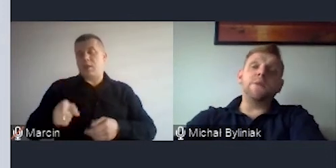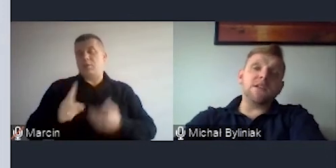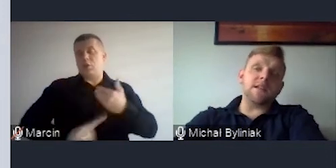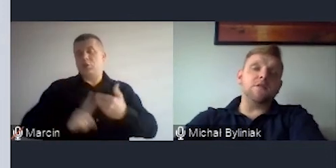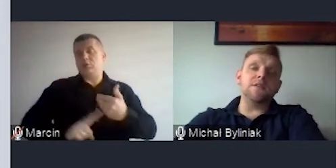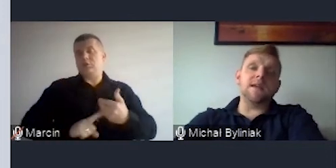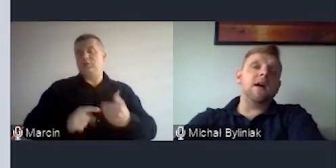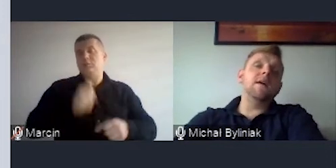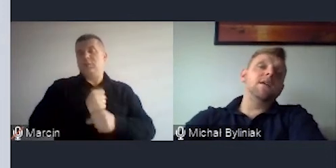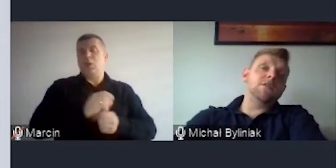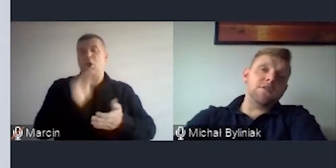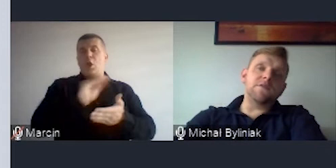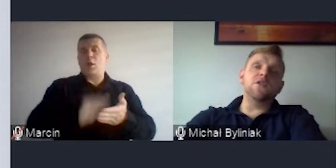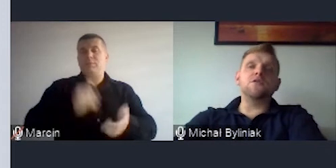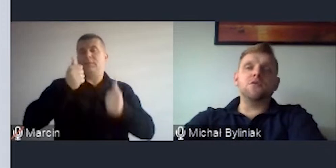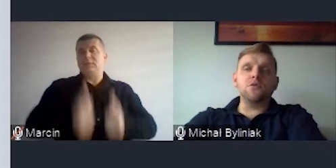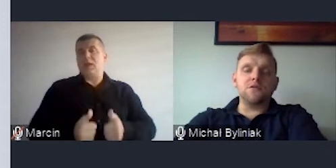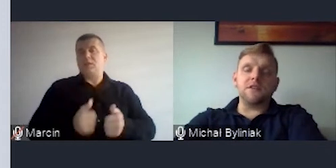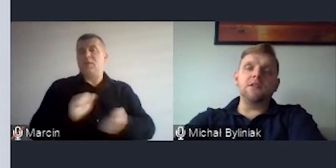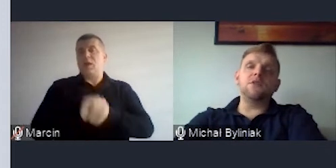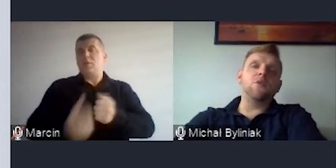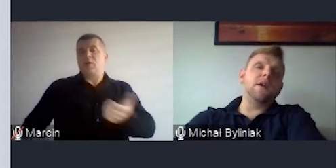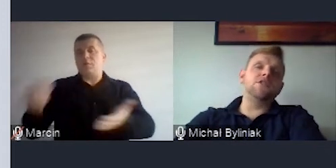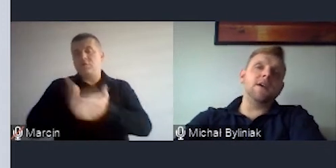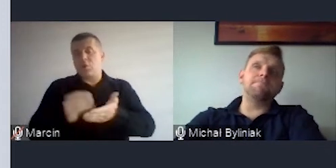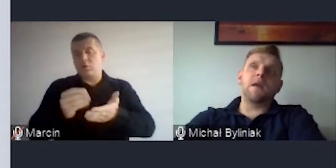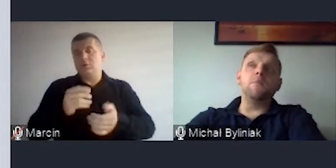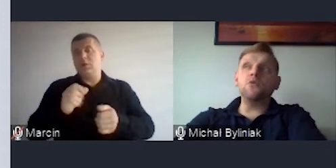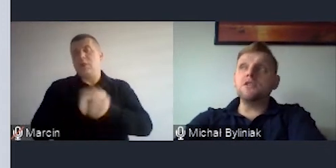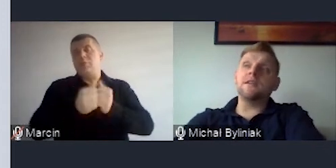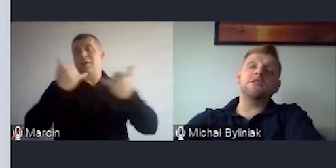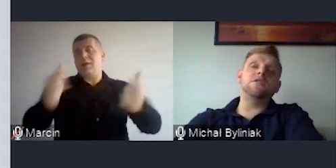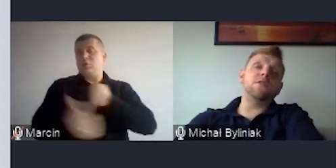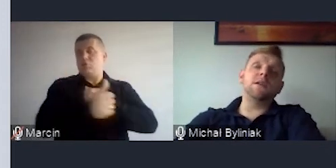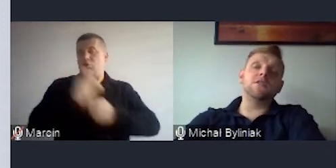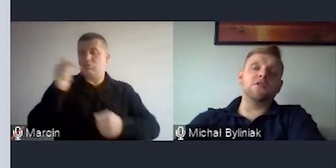W opisie stanowiska czy we wniosku, czy w innym dokumencie, musi zawrzeć informacje,